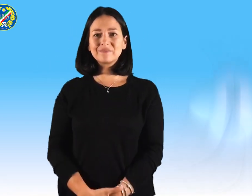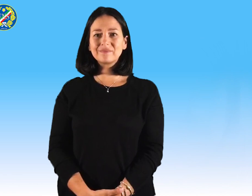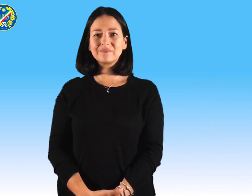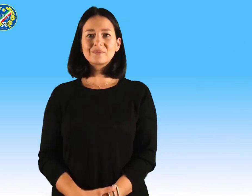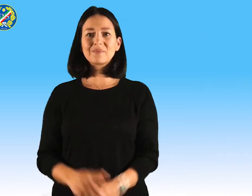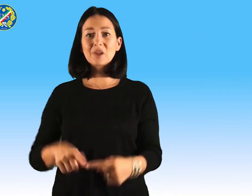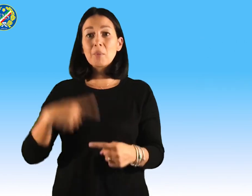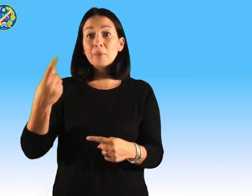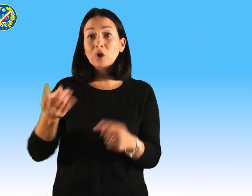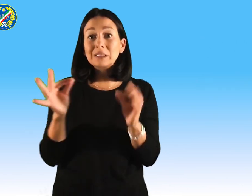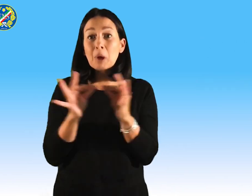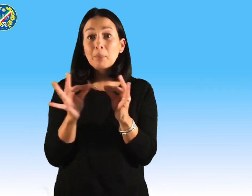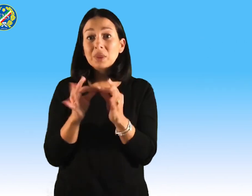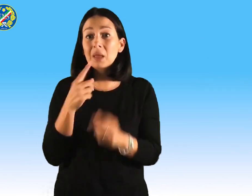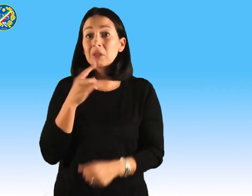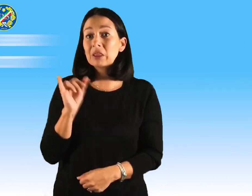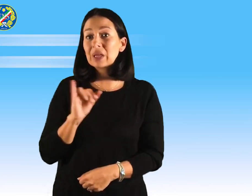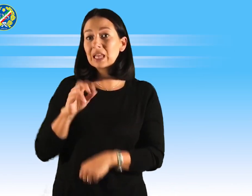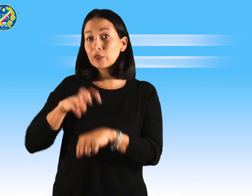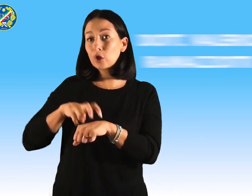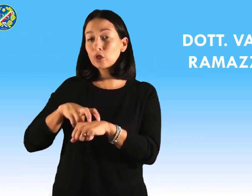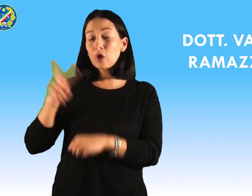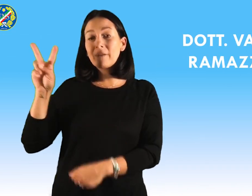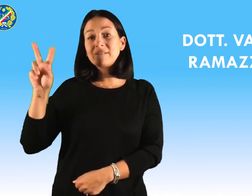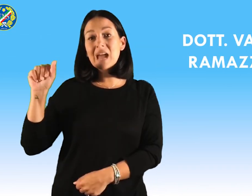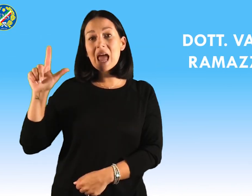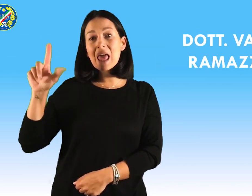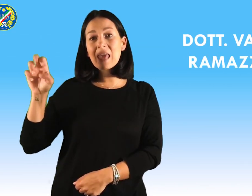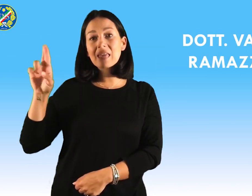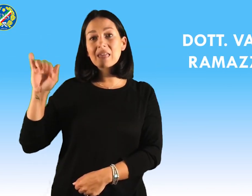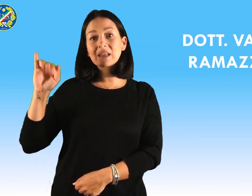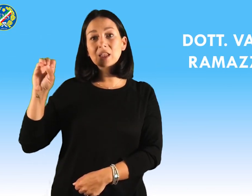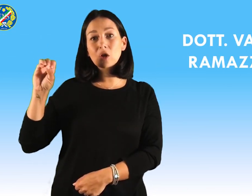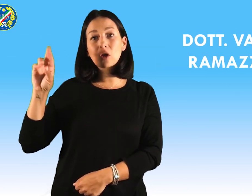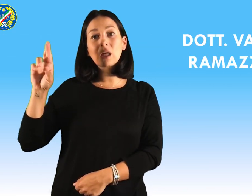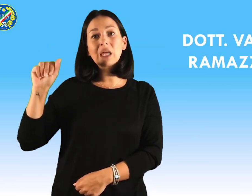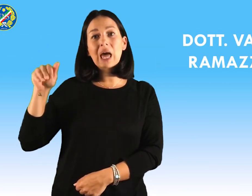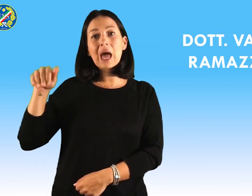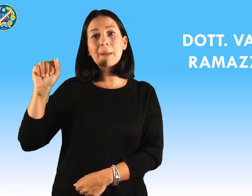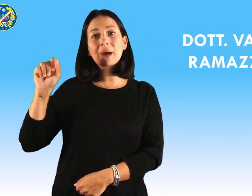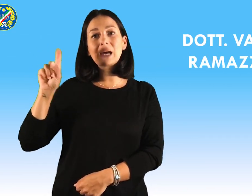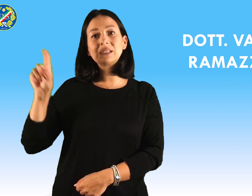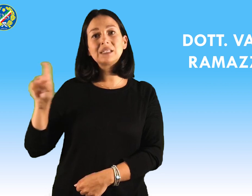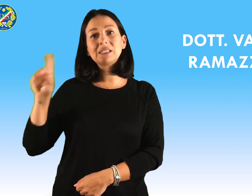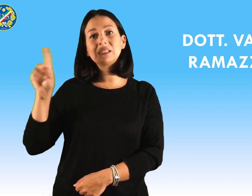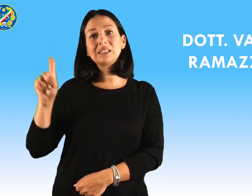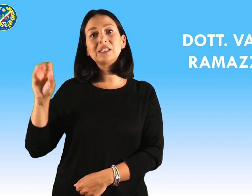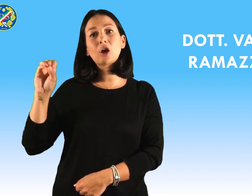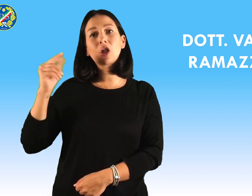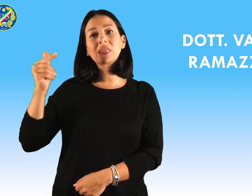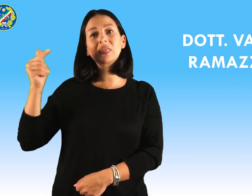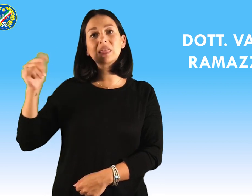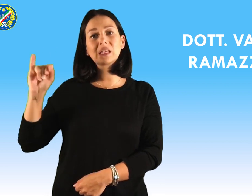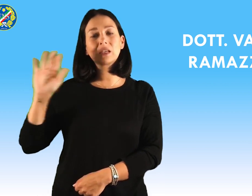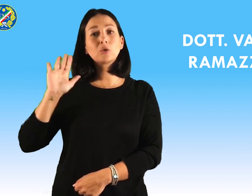Il relatore di questo nuovo seminario sarà il Dott. Valerio Ramazzotti